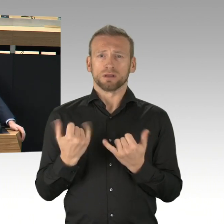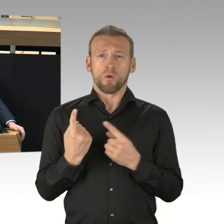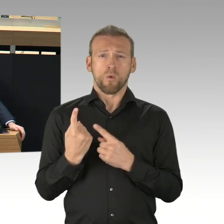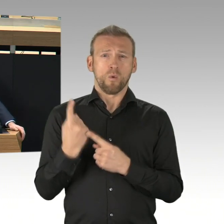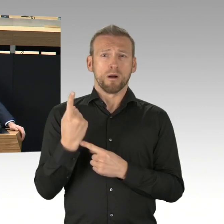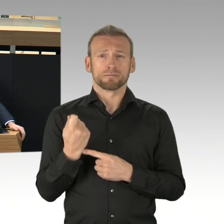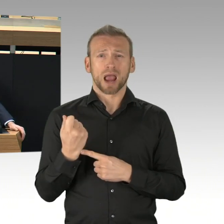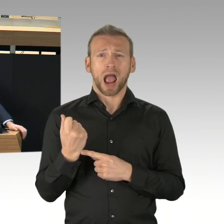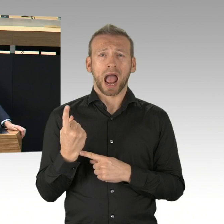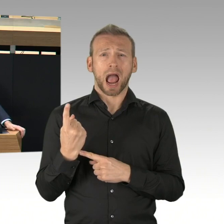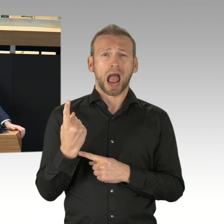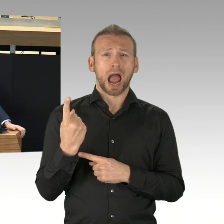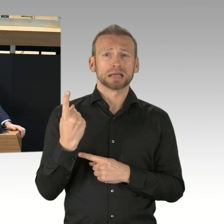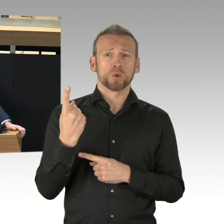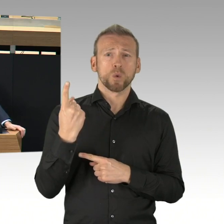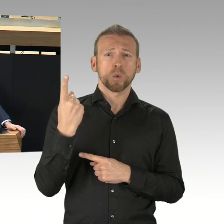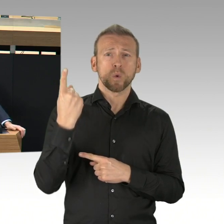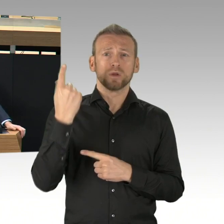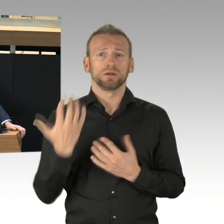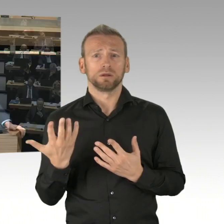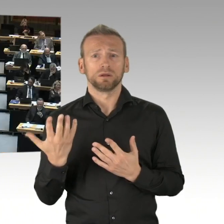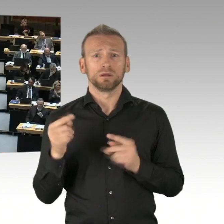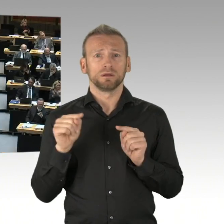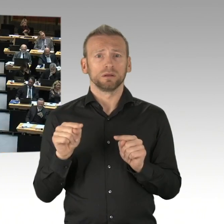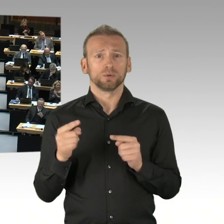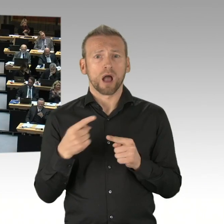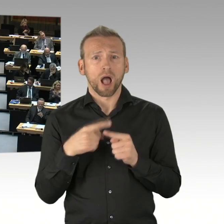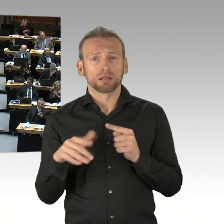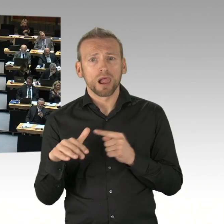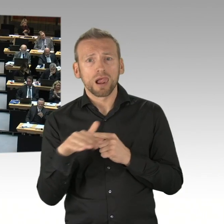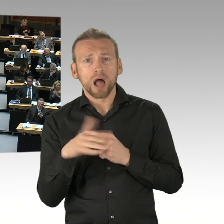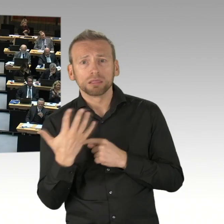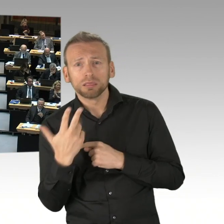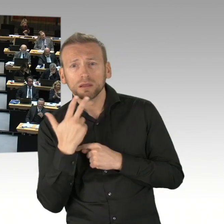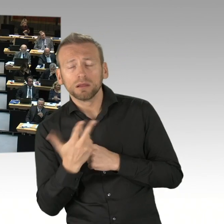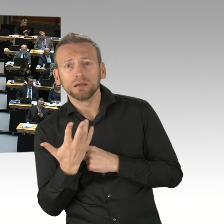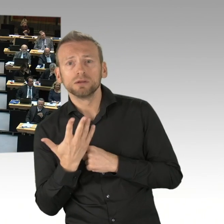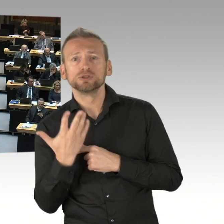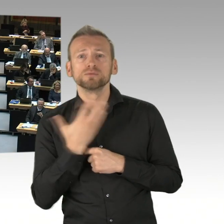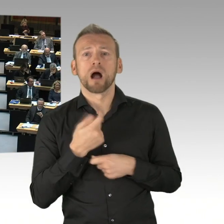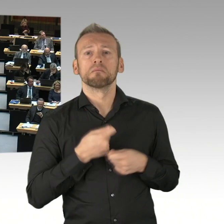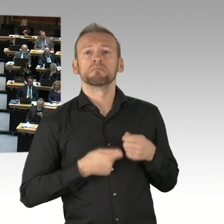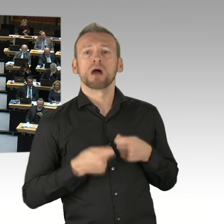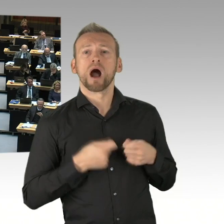weil dieser Mietendeckel eben am Ende auch rechtswidrig scheint. Und lassen wir uns doch gern darauf ein,